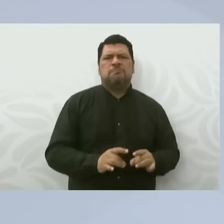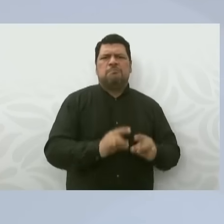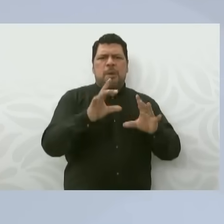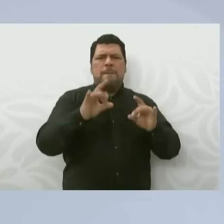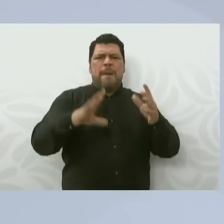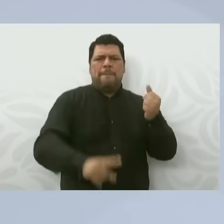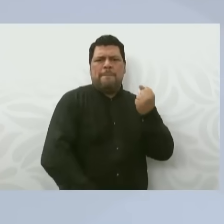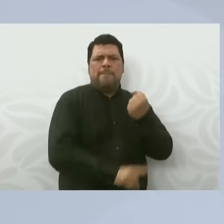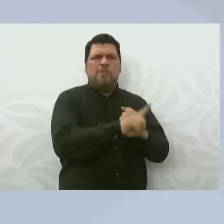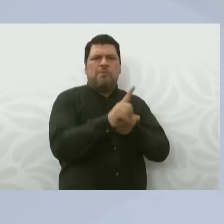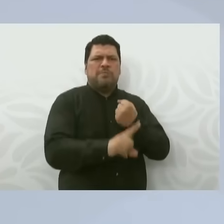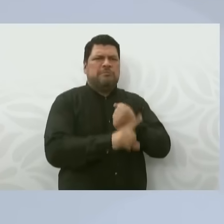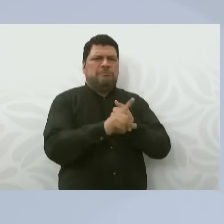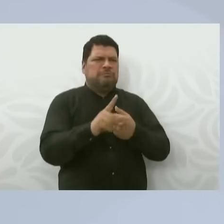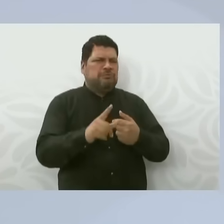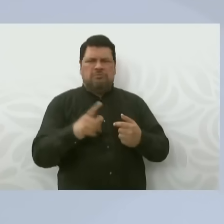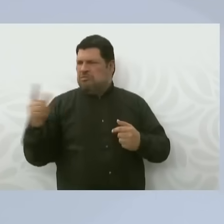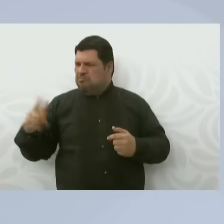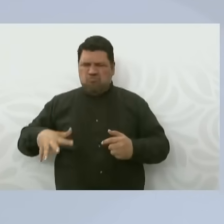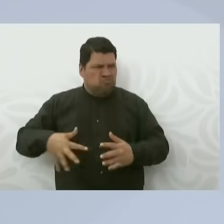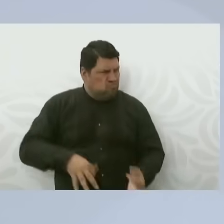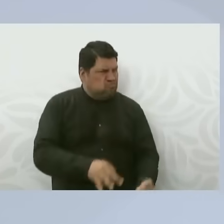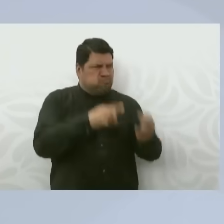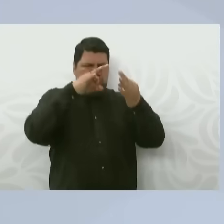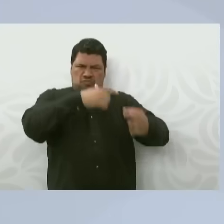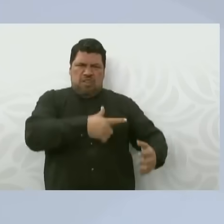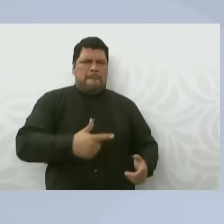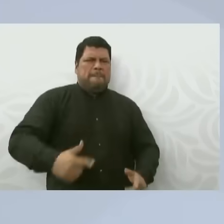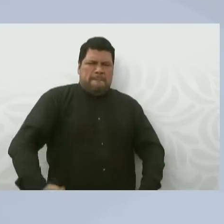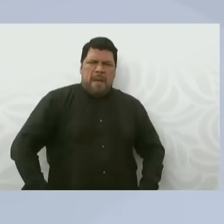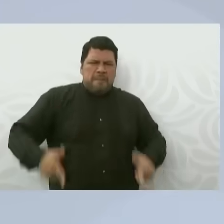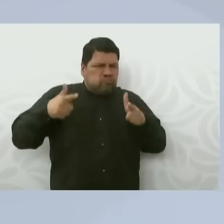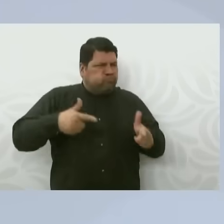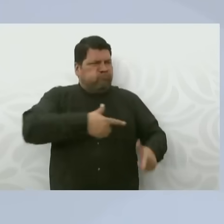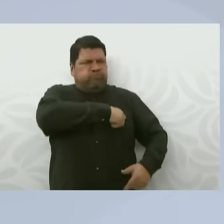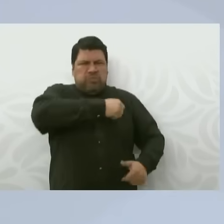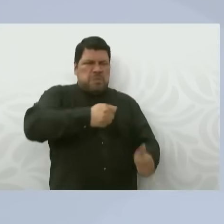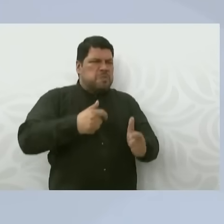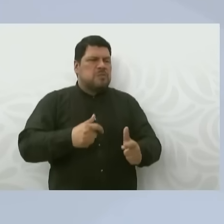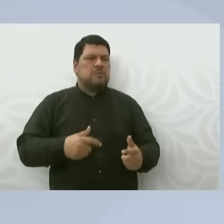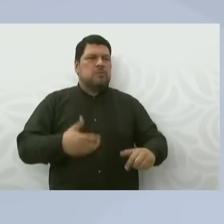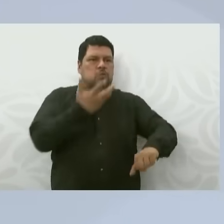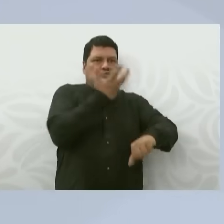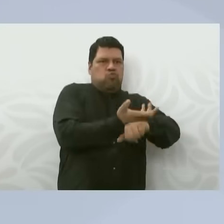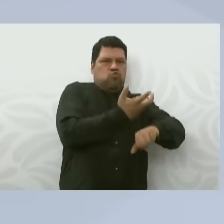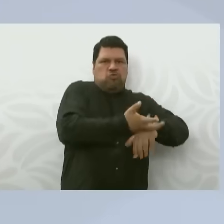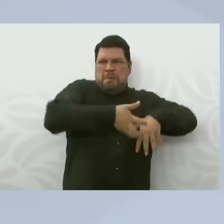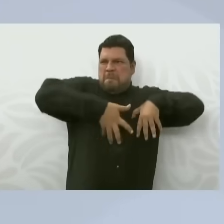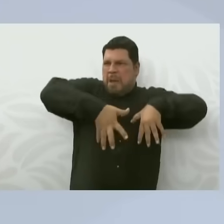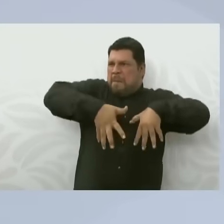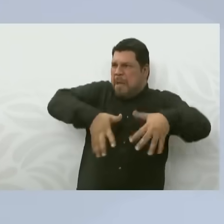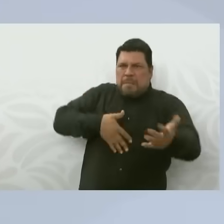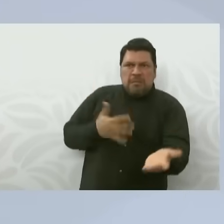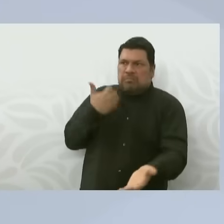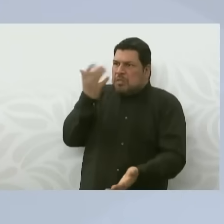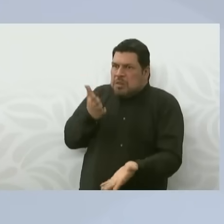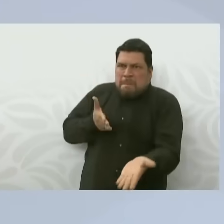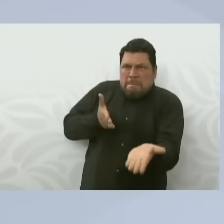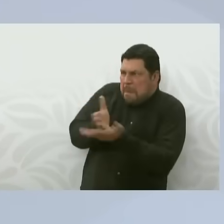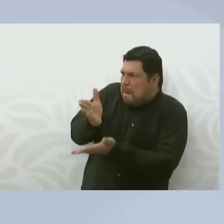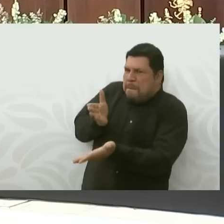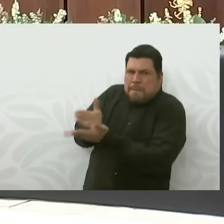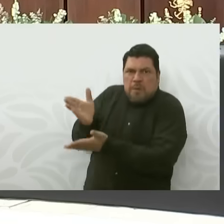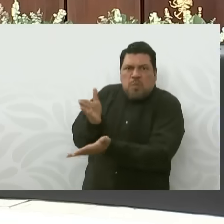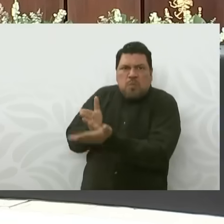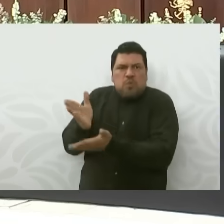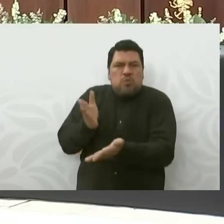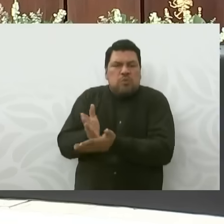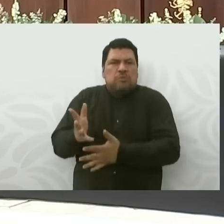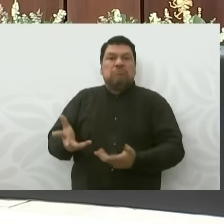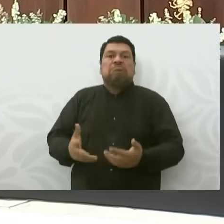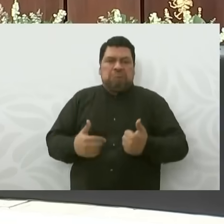defender a la patria las tropas estadounidenses se dispersaron por el puerto ocupando la aduana